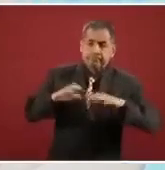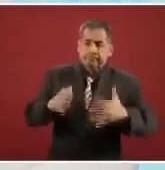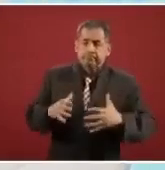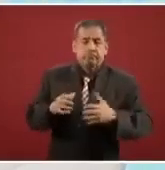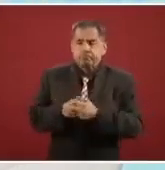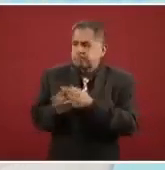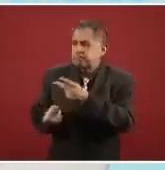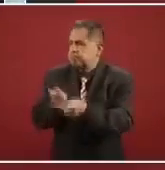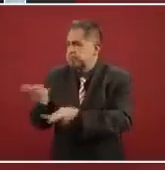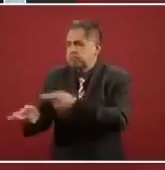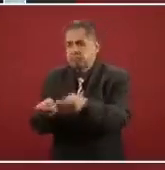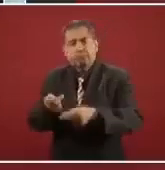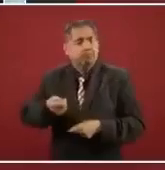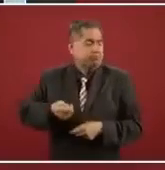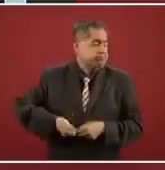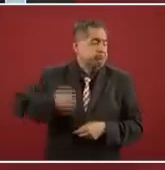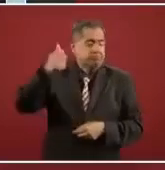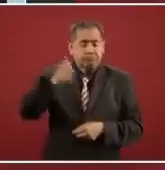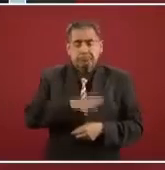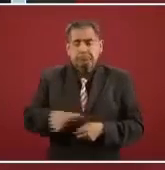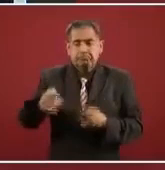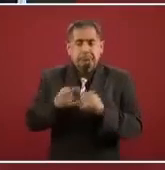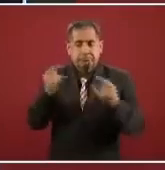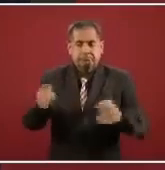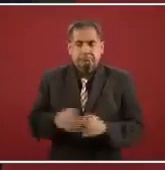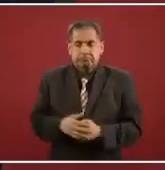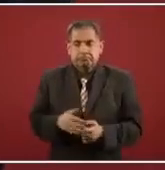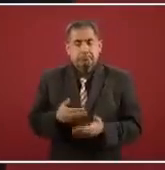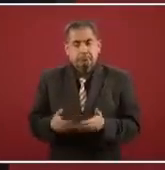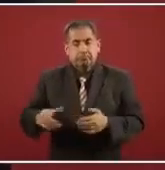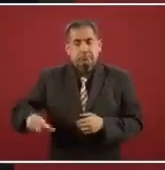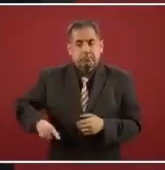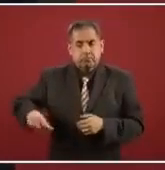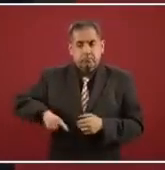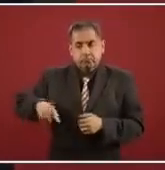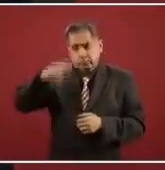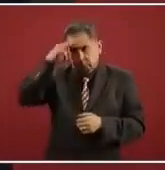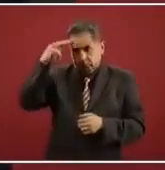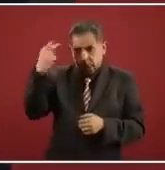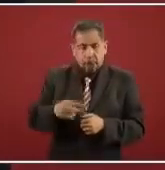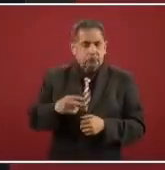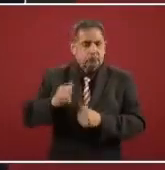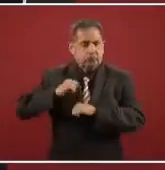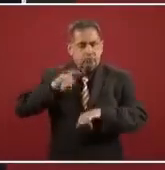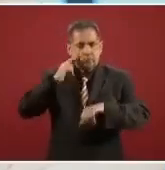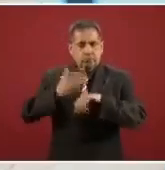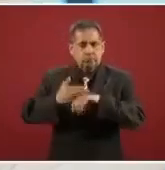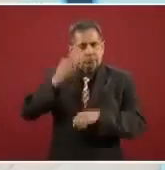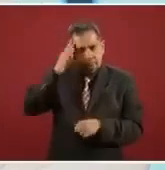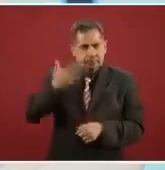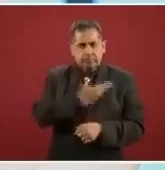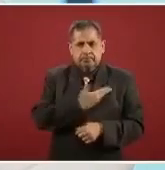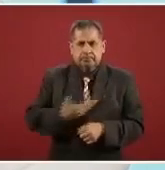En este sentido, el gobierno de la República que encabeza nuestro presidente, el licenciado